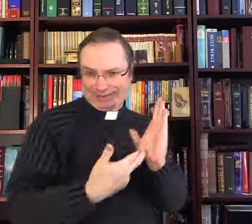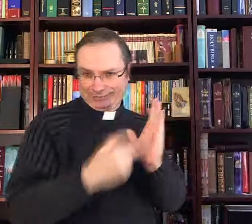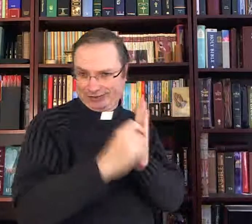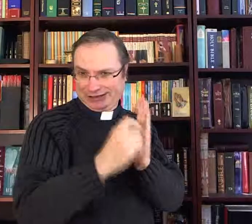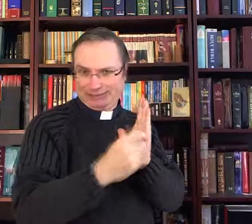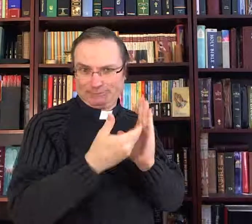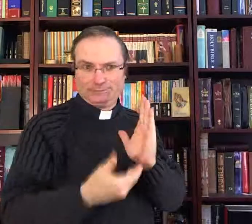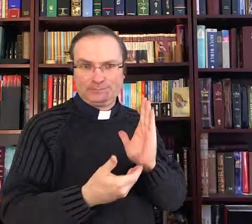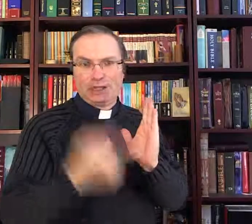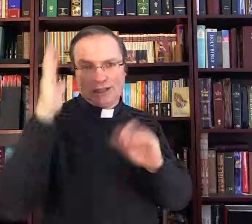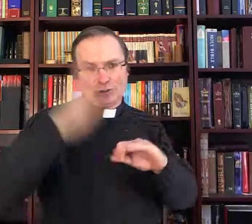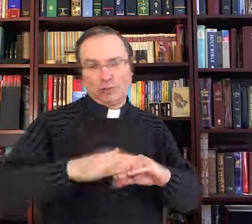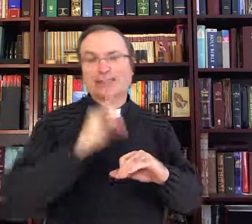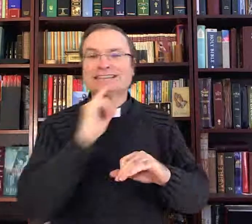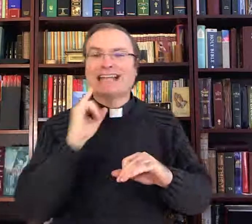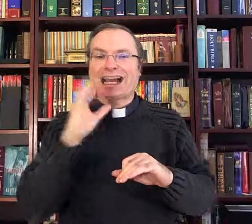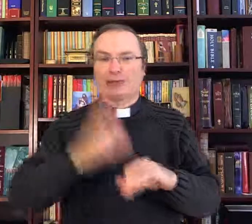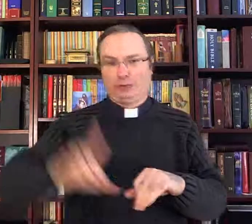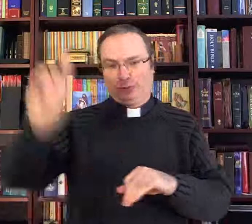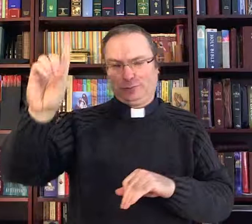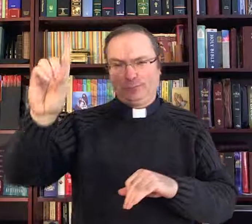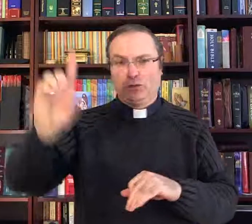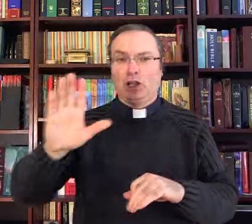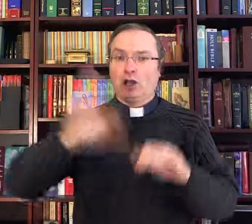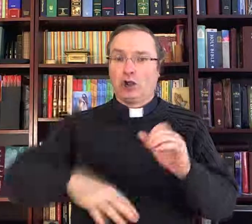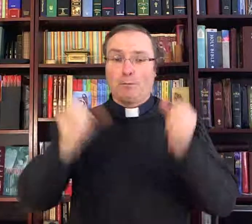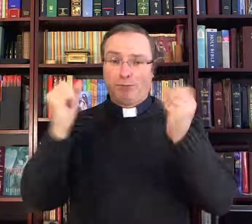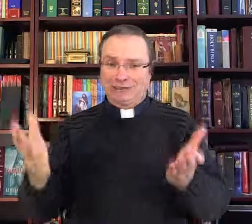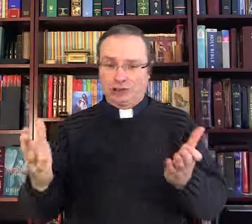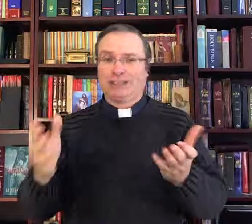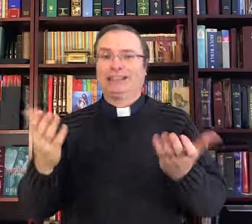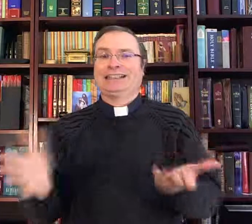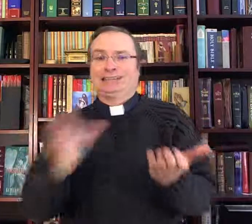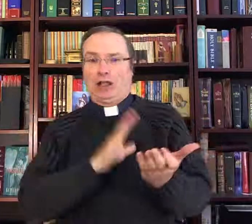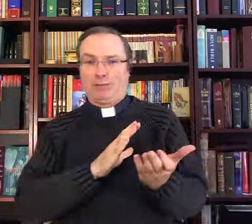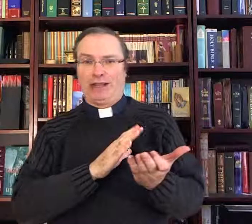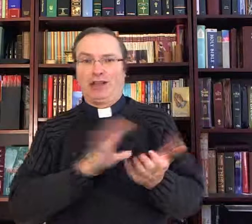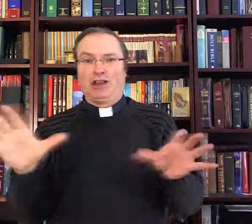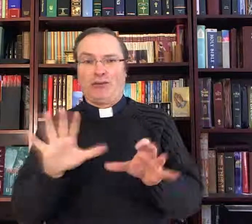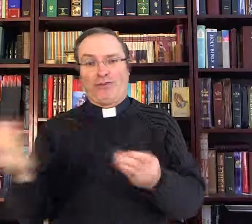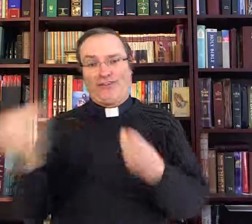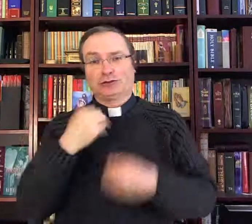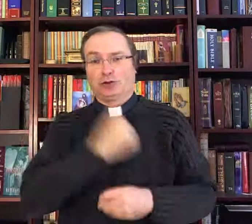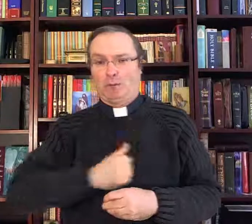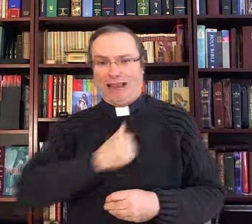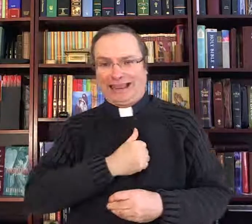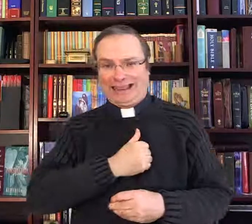et sur l'Israël de Dieu! Que personne désormais ne me fasse de peine,